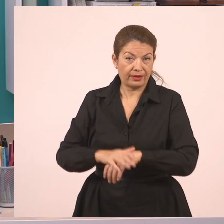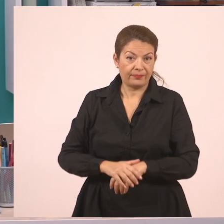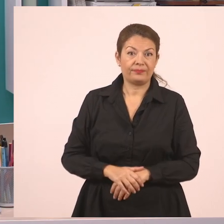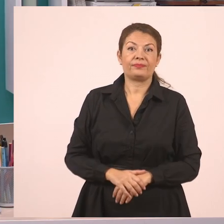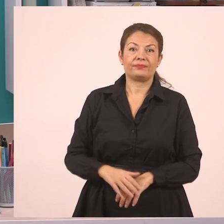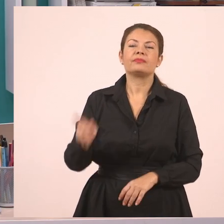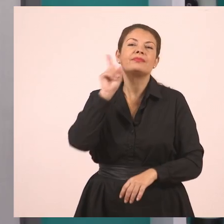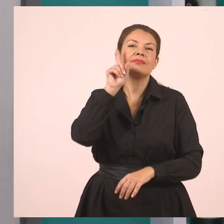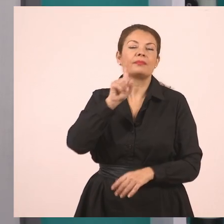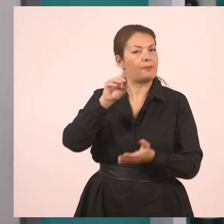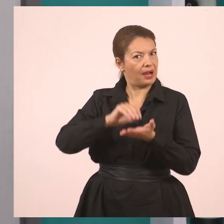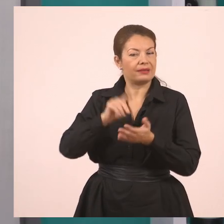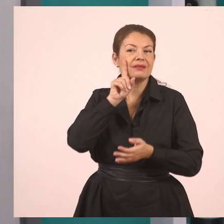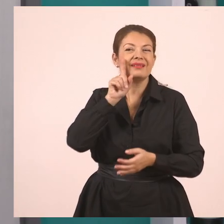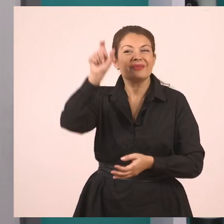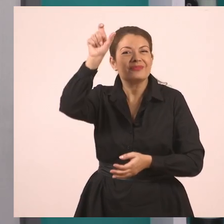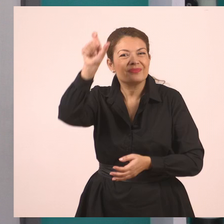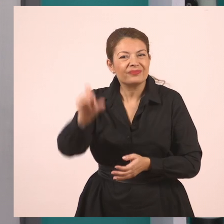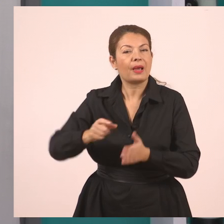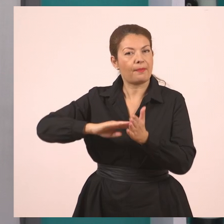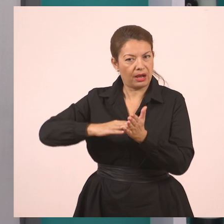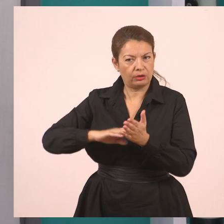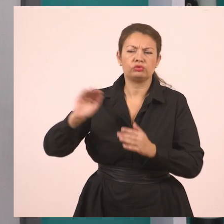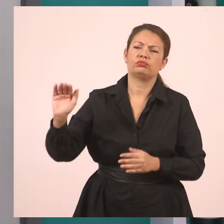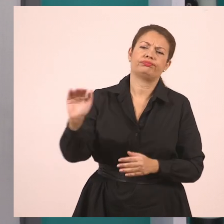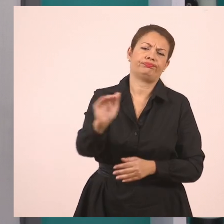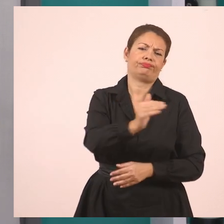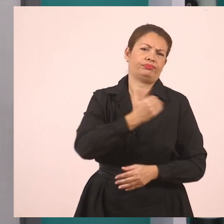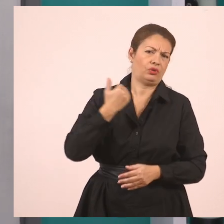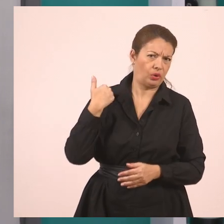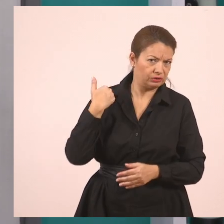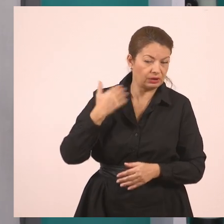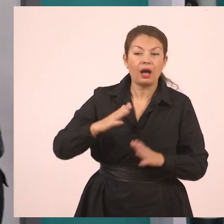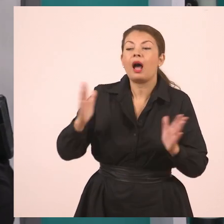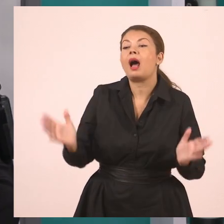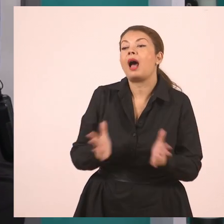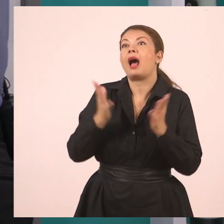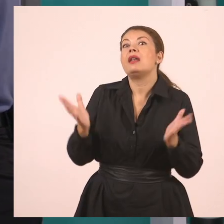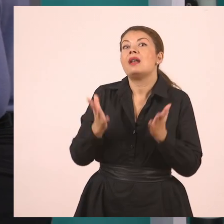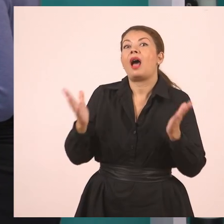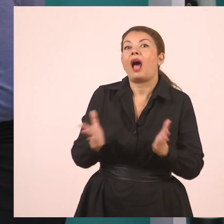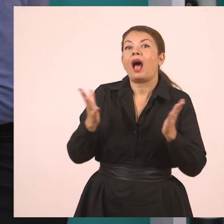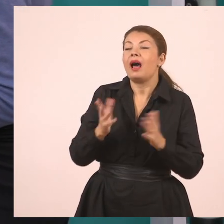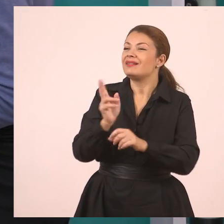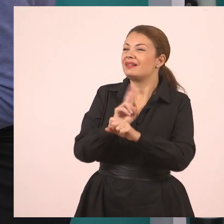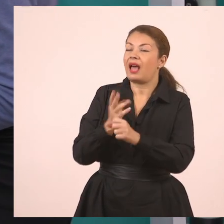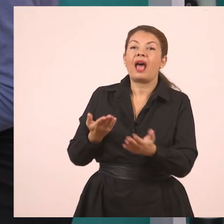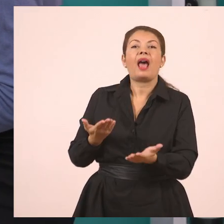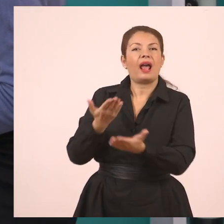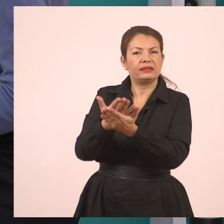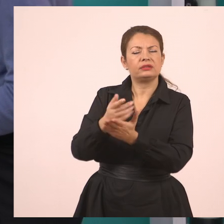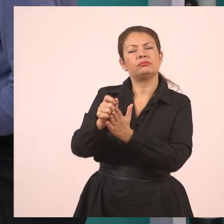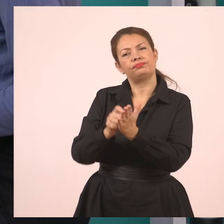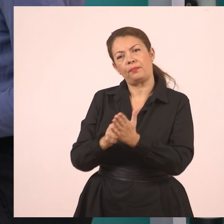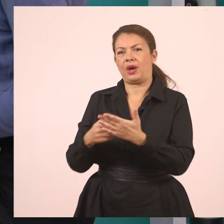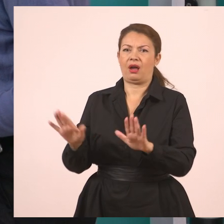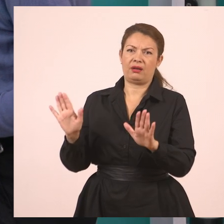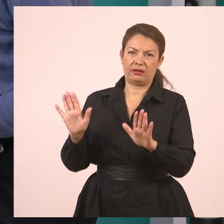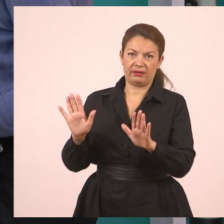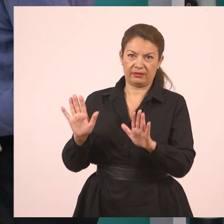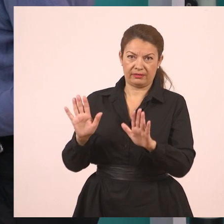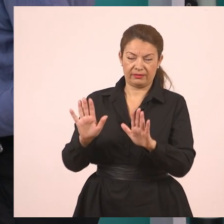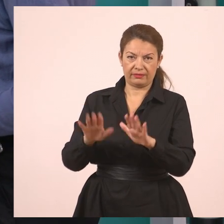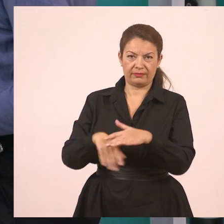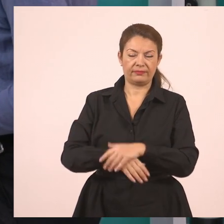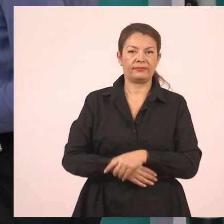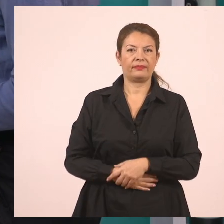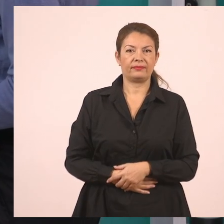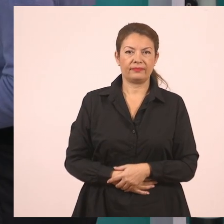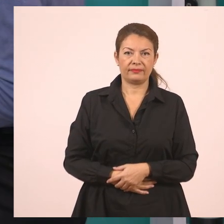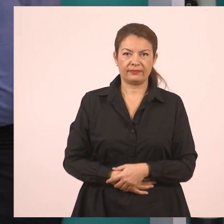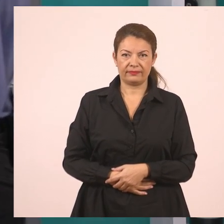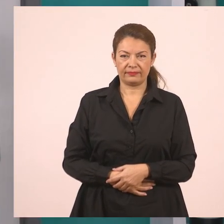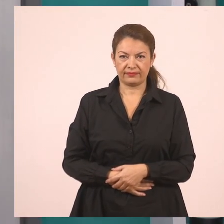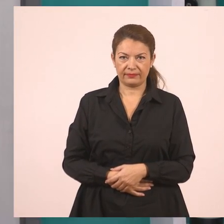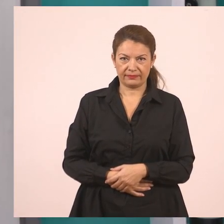αν έχουμε συμπληρώσει τις αιτήσεις.